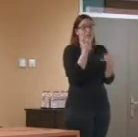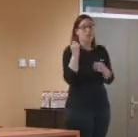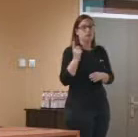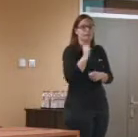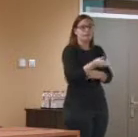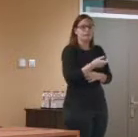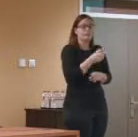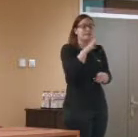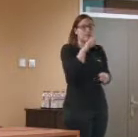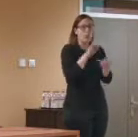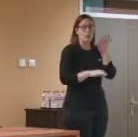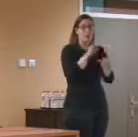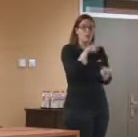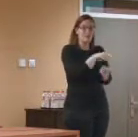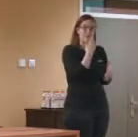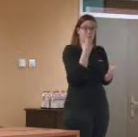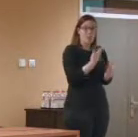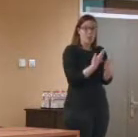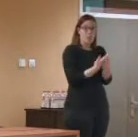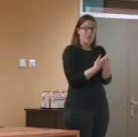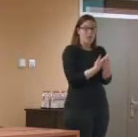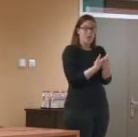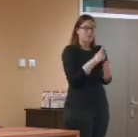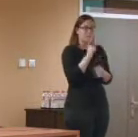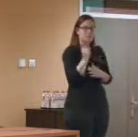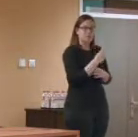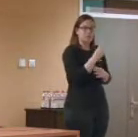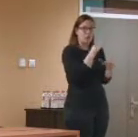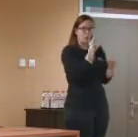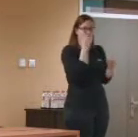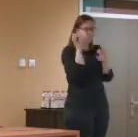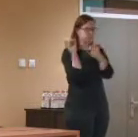Se anuló esa prueba que le incriminaba a Rafael Blasco,